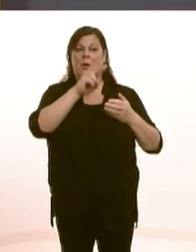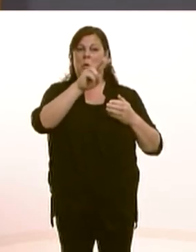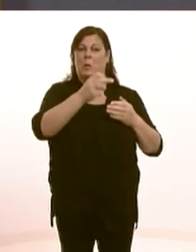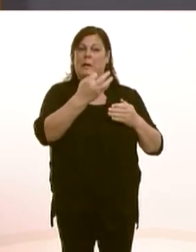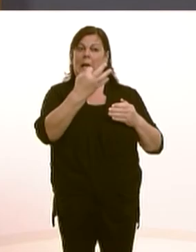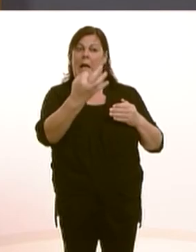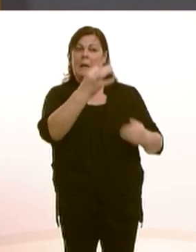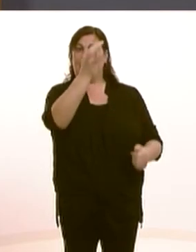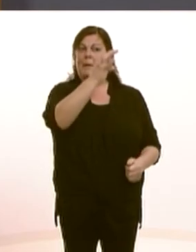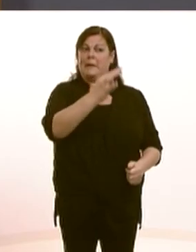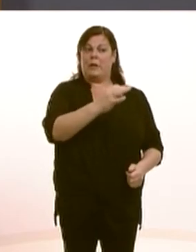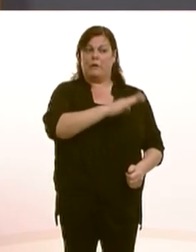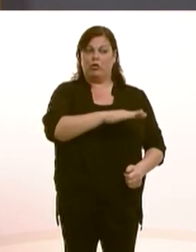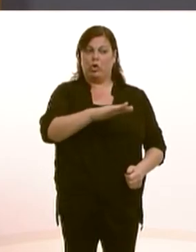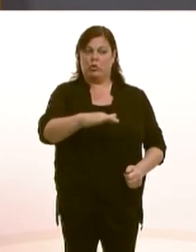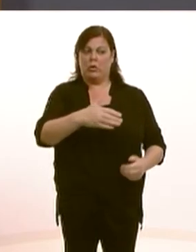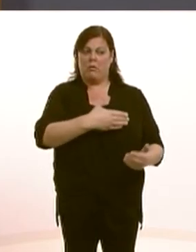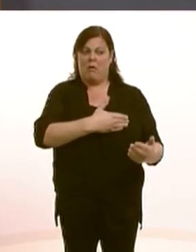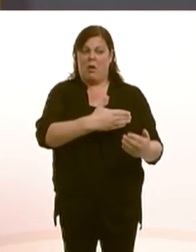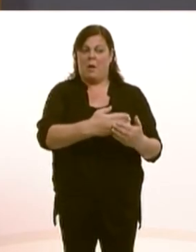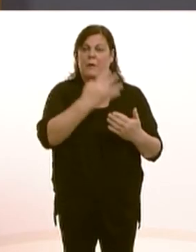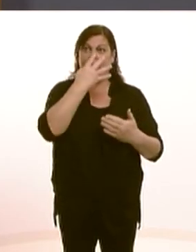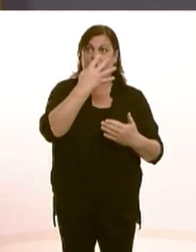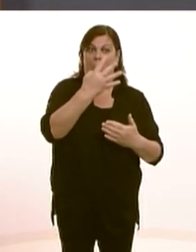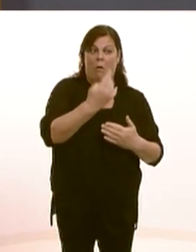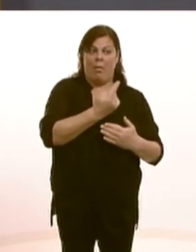oed dros bwysau; 28 y cantómae hwnnwín ffigur anhygoel.